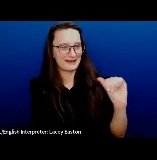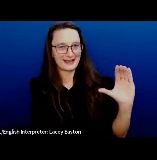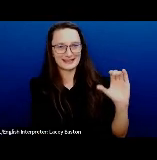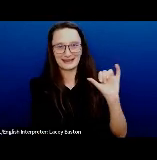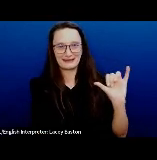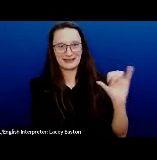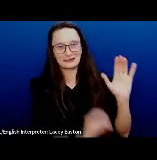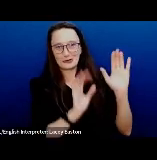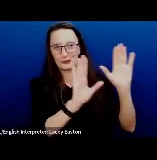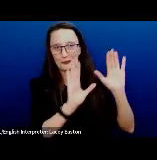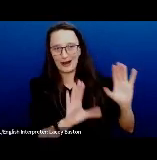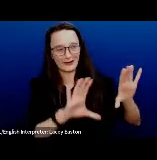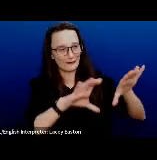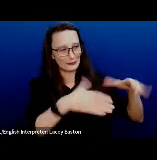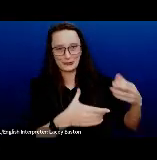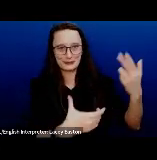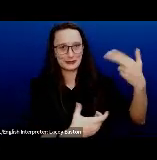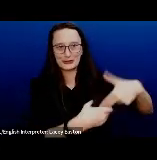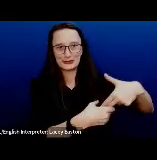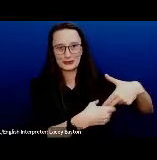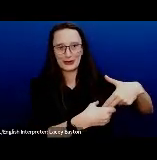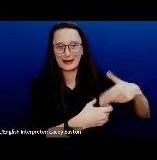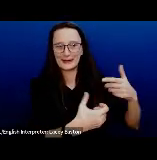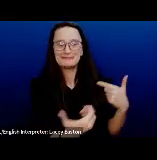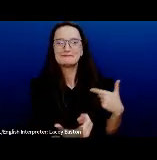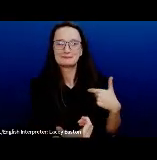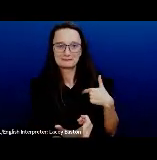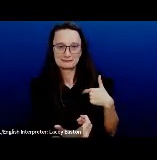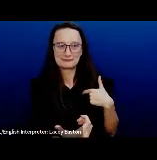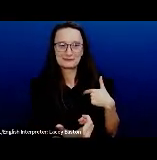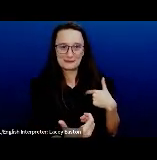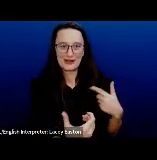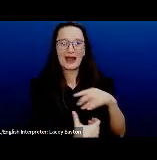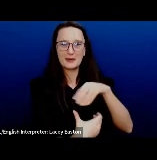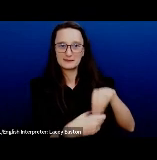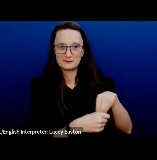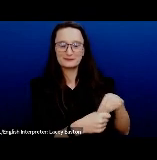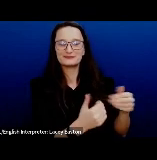grupo maravilloso para ser parte. Me siento en él como miembro de nuestra SELPA y